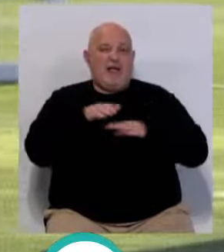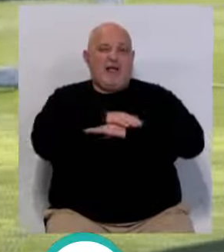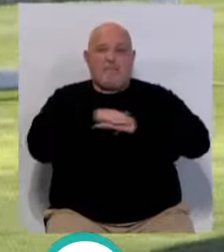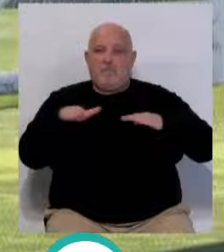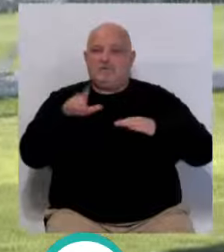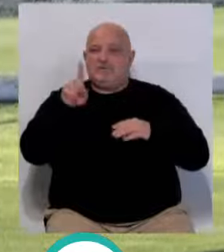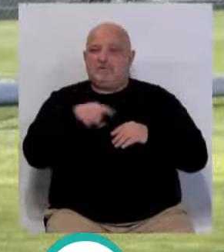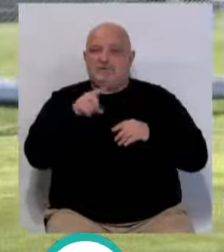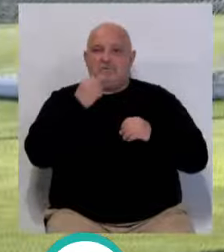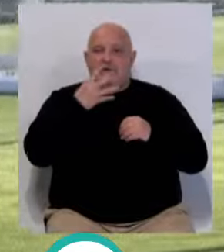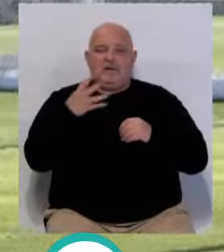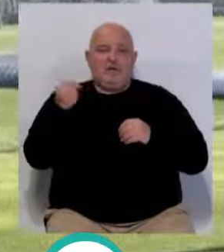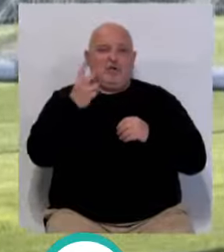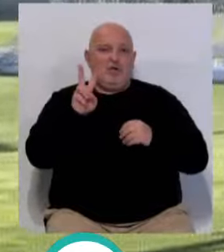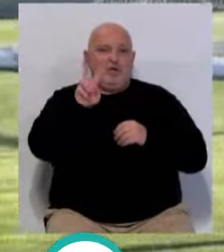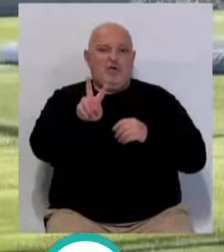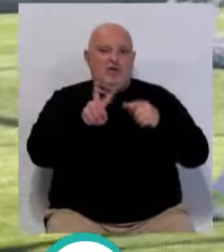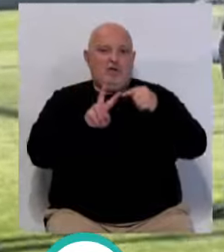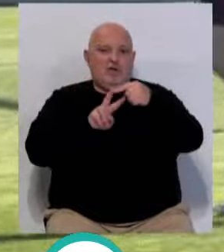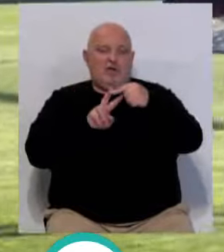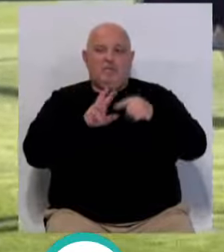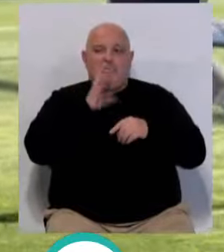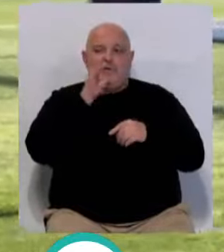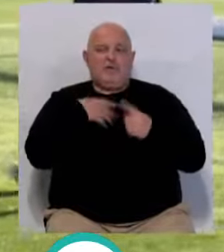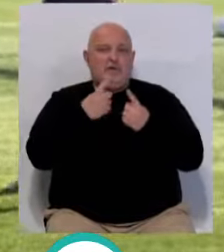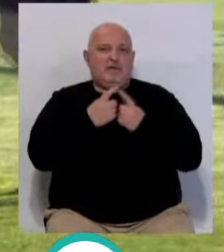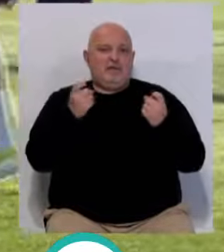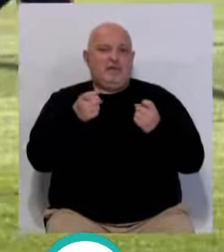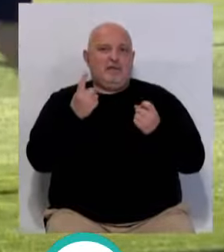muy bien también hubiera sacado a los dos sabes no Por qué Porque necesitamos estamos necesitados de